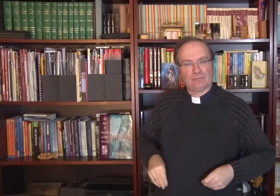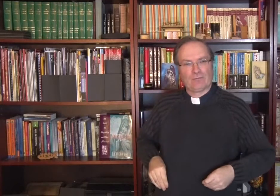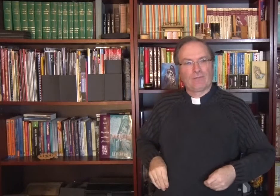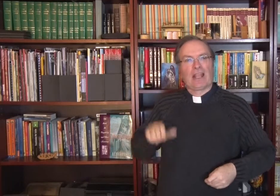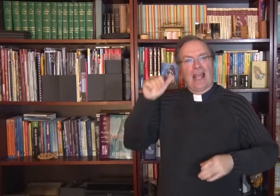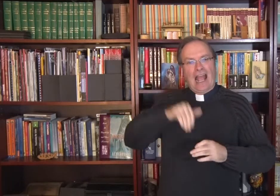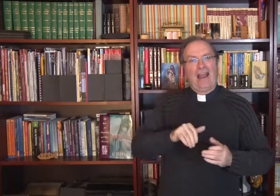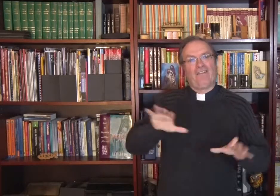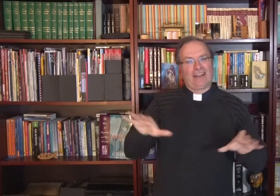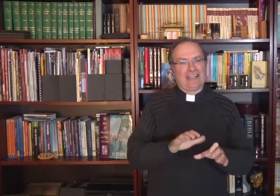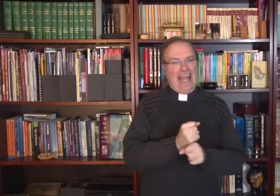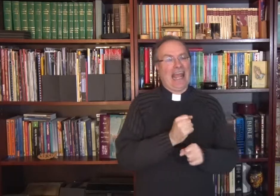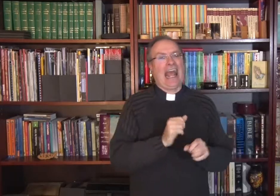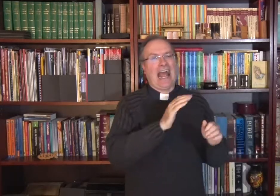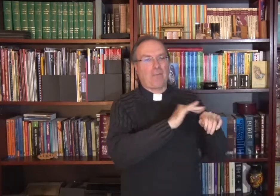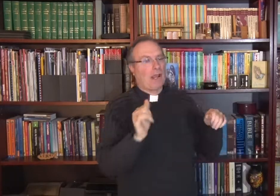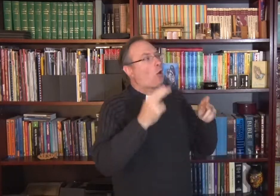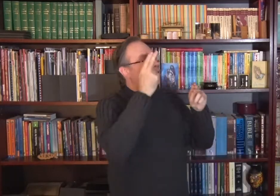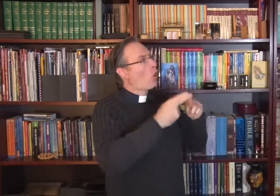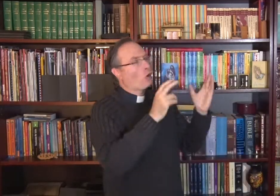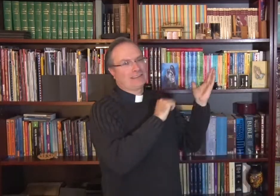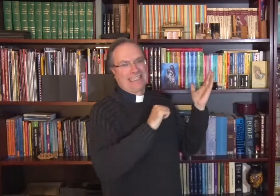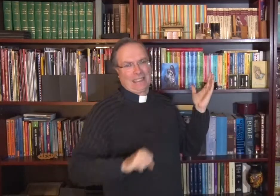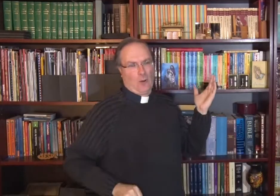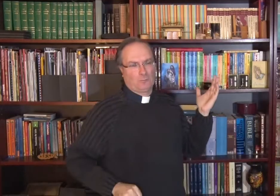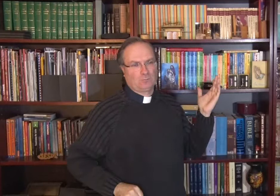en faisant appel au nom du Seigneur.’